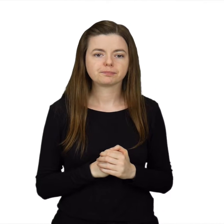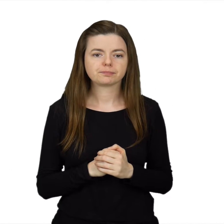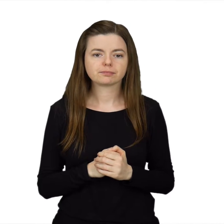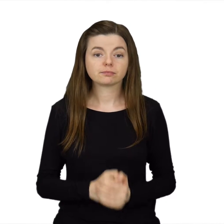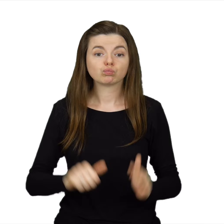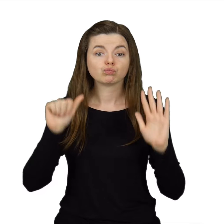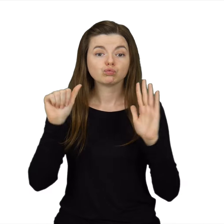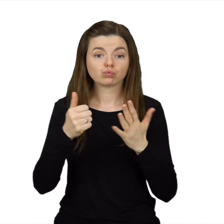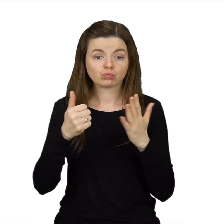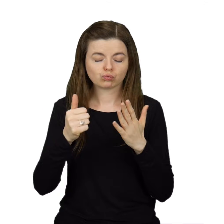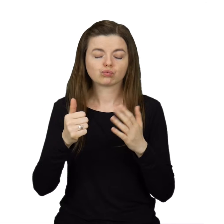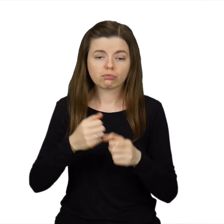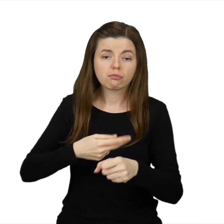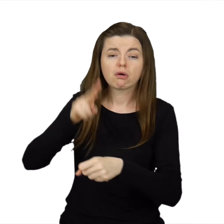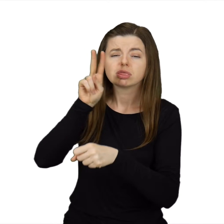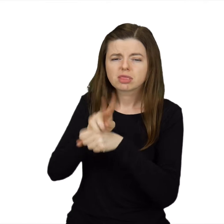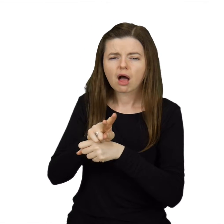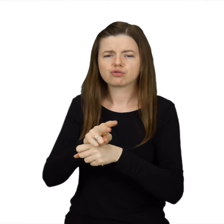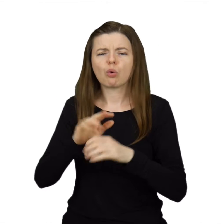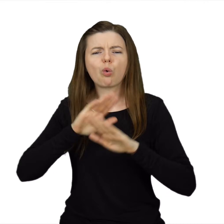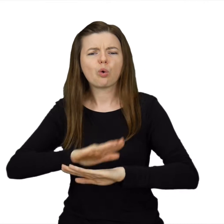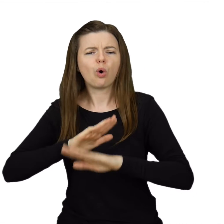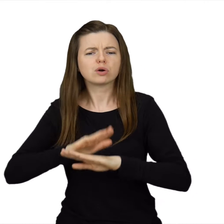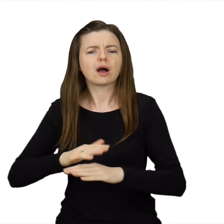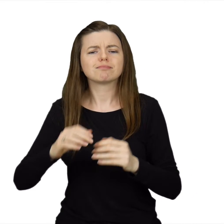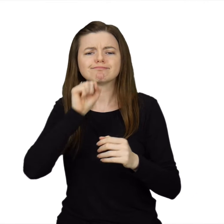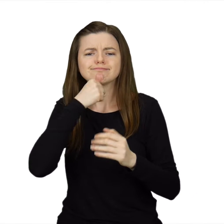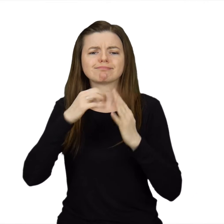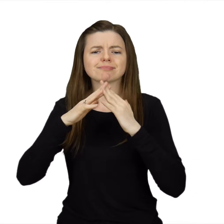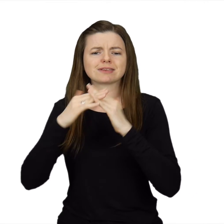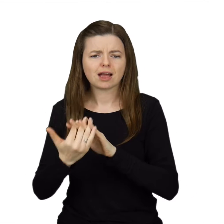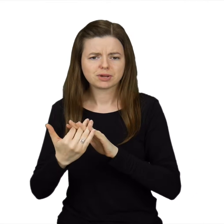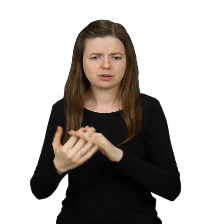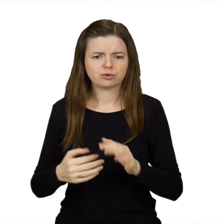nadzór nad ochroną zabytków,